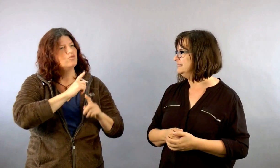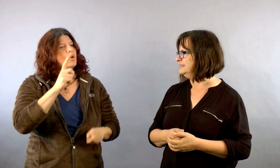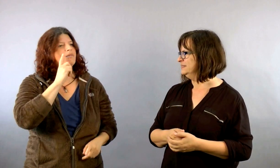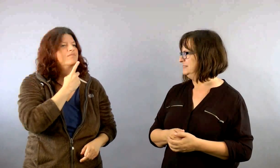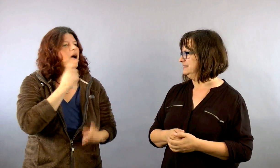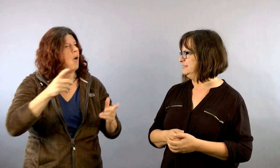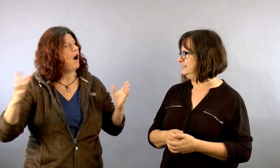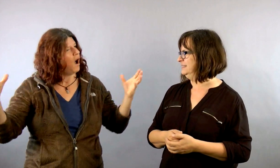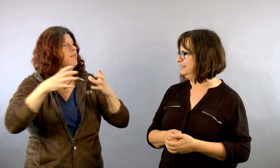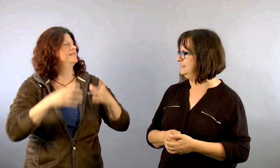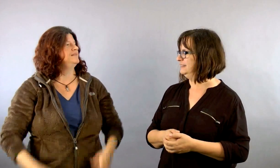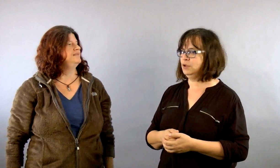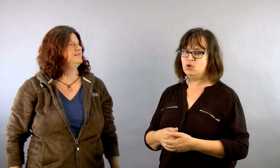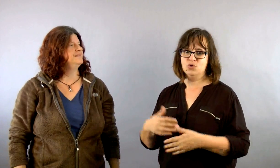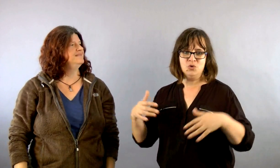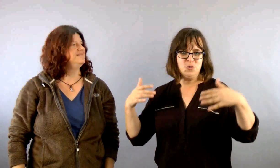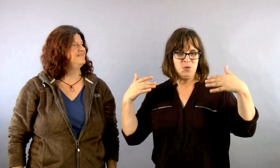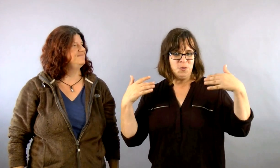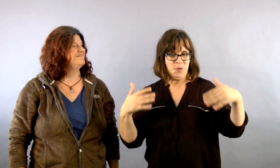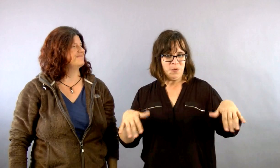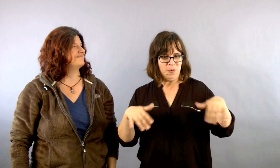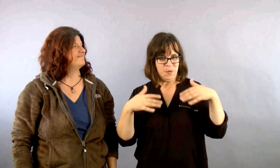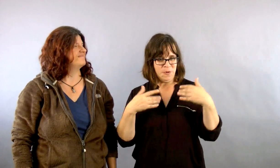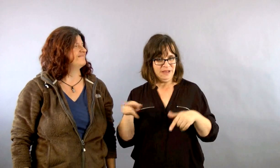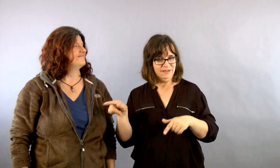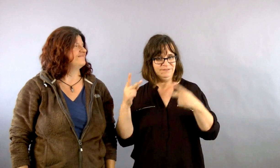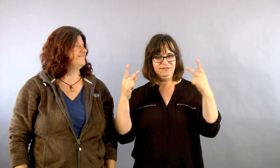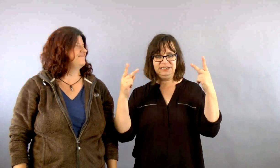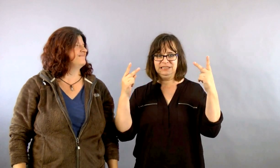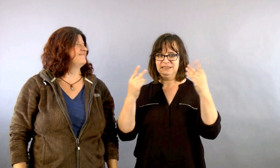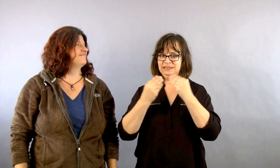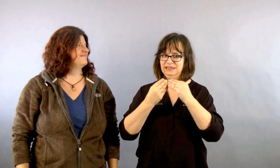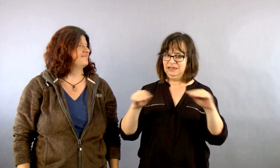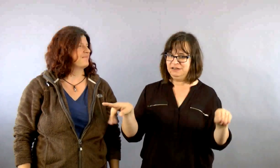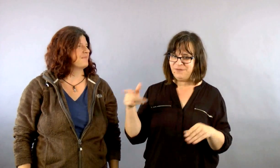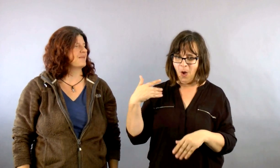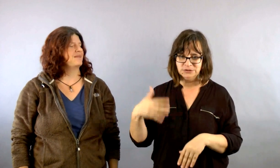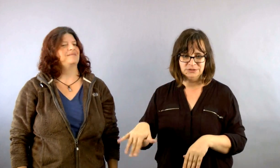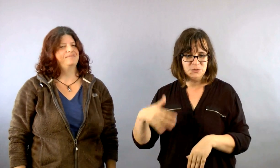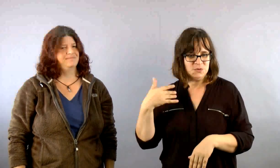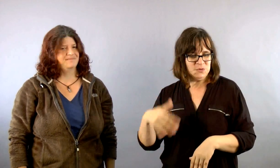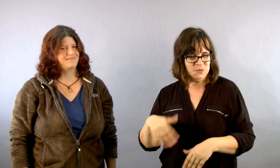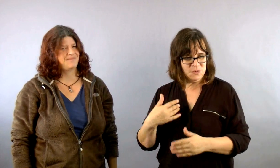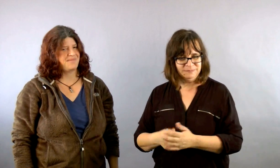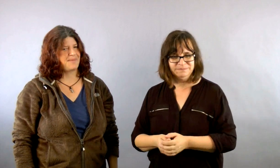Ja ja, aber natürlich sollen auch alle gehörlosen Gemeindeglieder kommen Ah, das ist eine wichtige Information,